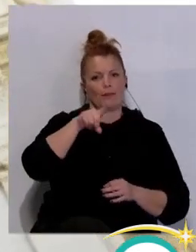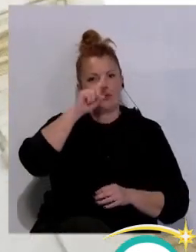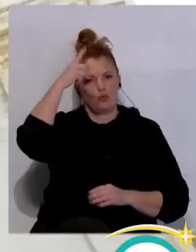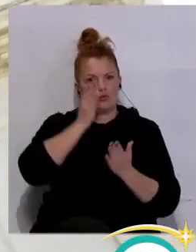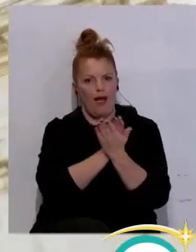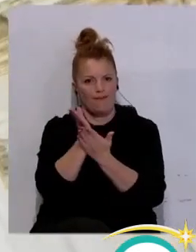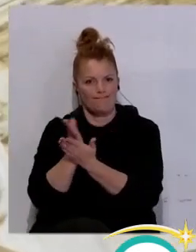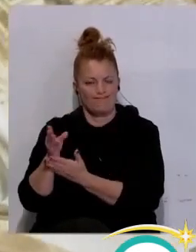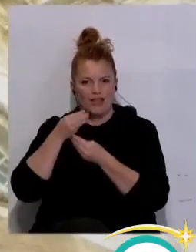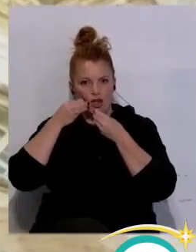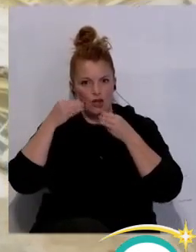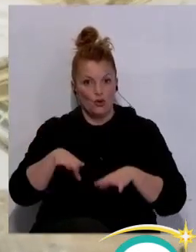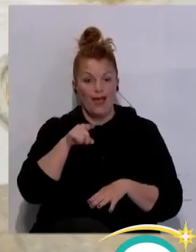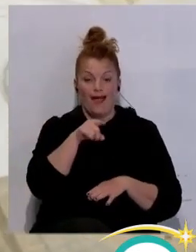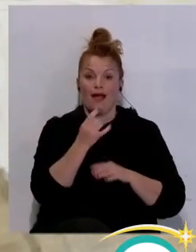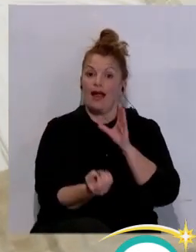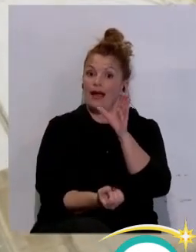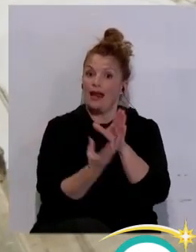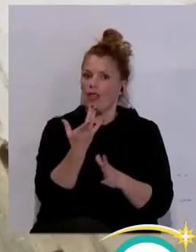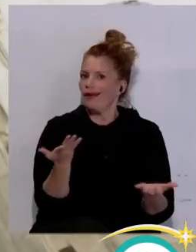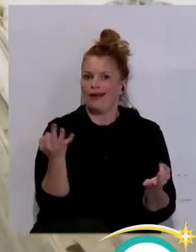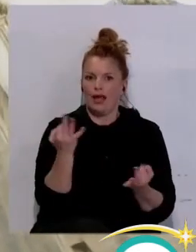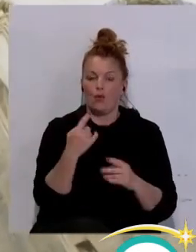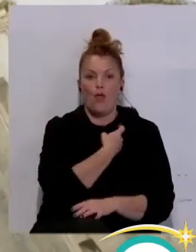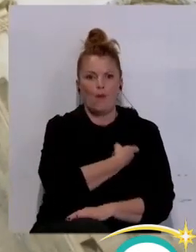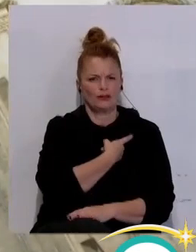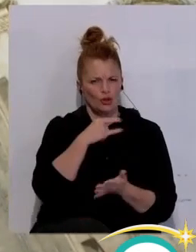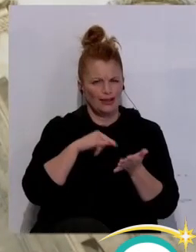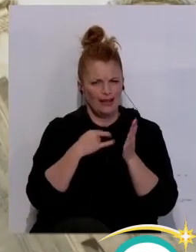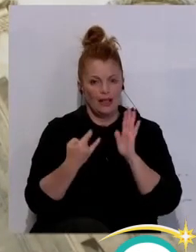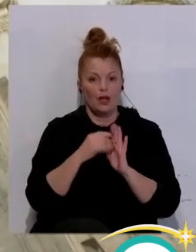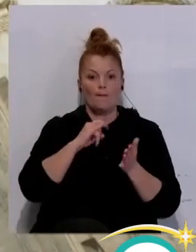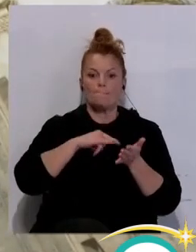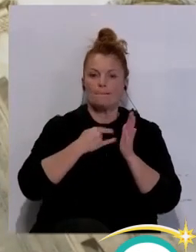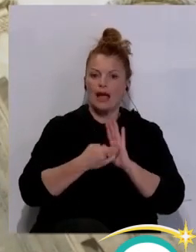de estas acciones se ha creado una comisión técnica en cuanto al plan este se apoya en